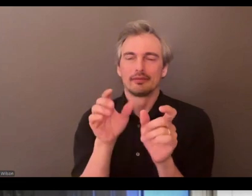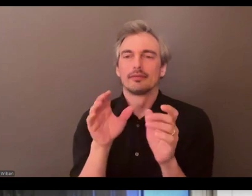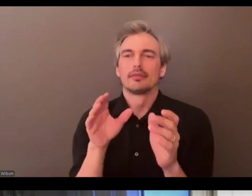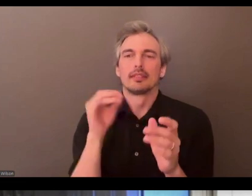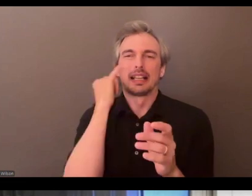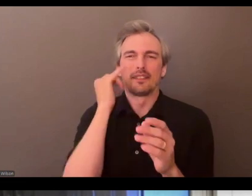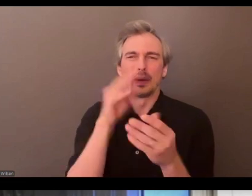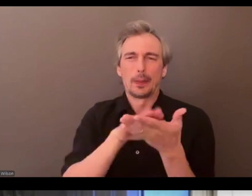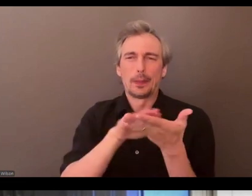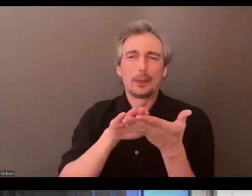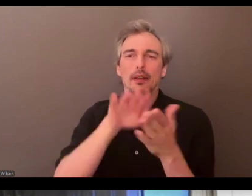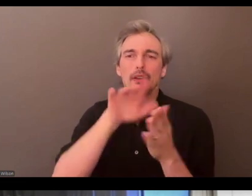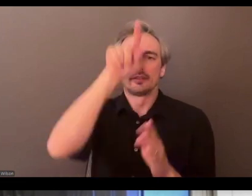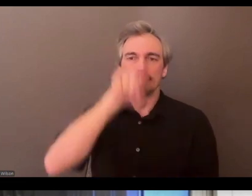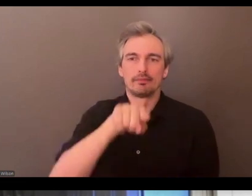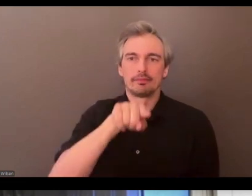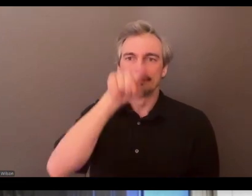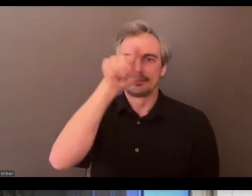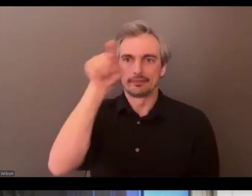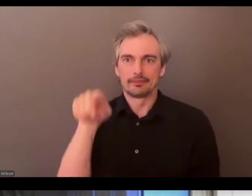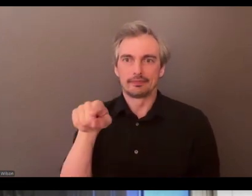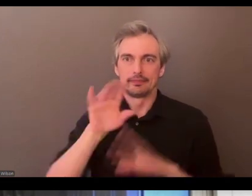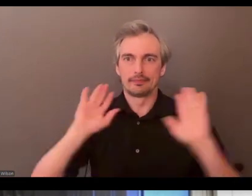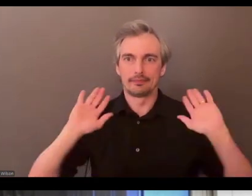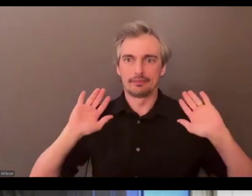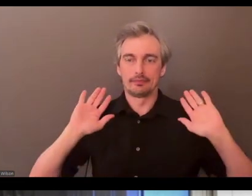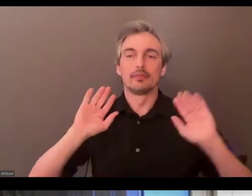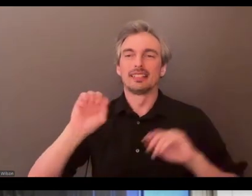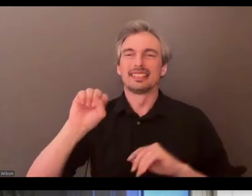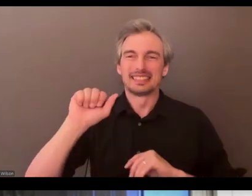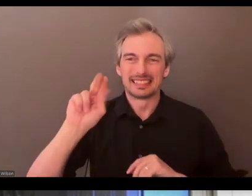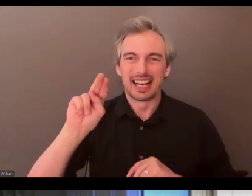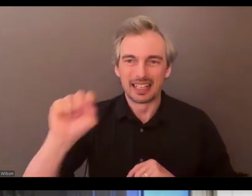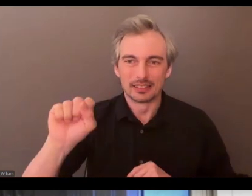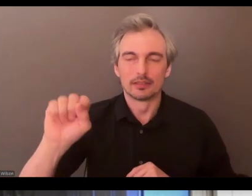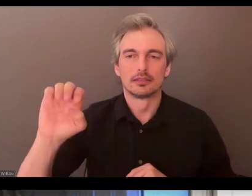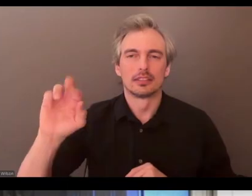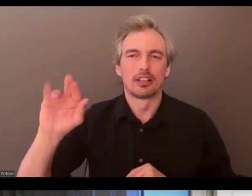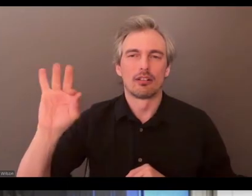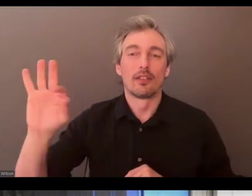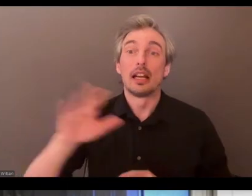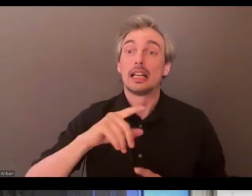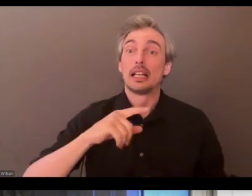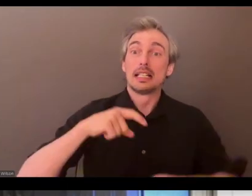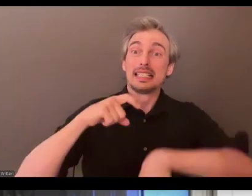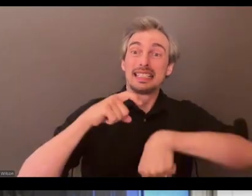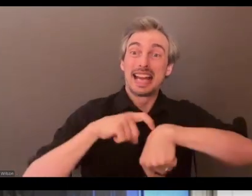誰かがすべて大文字でテキストを送ってくると、まるで怒鳴られているように感じますよね。